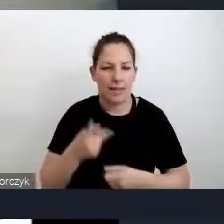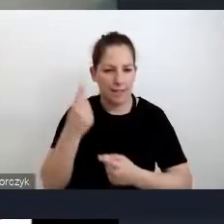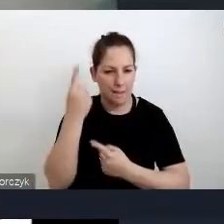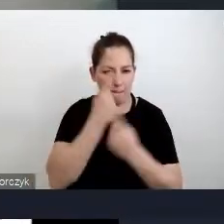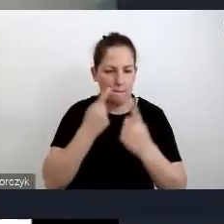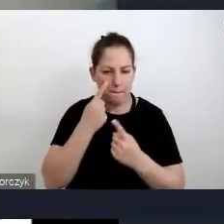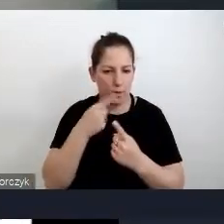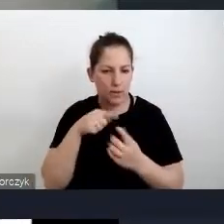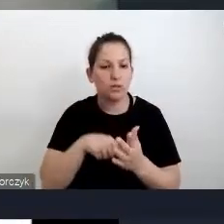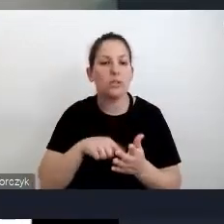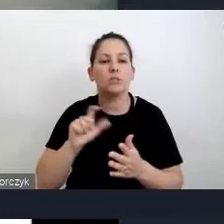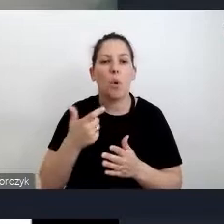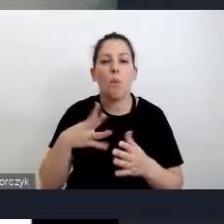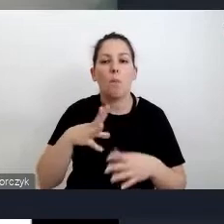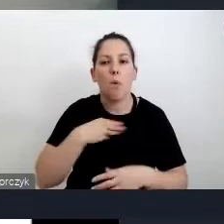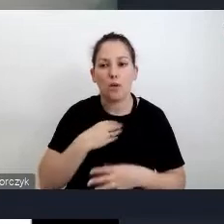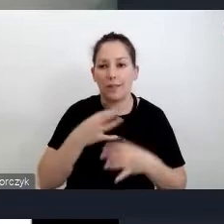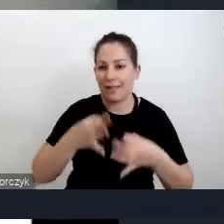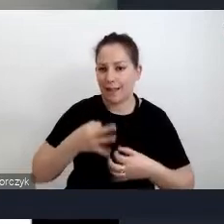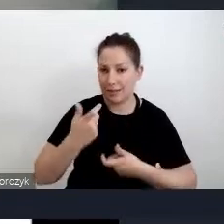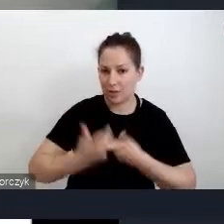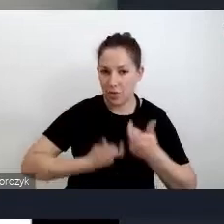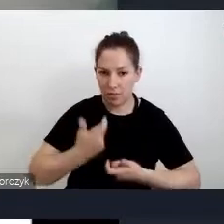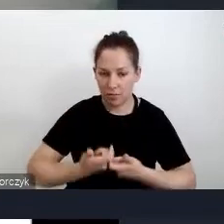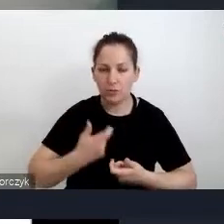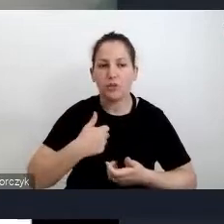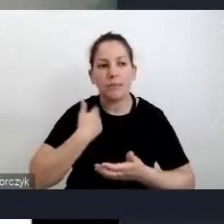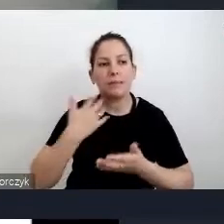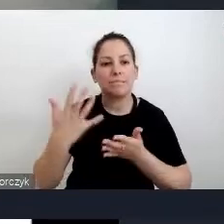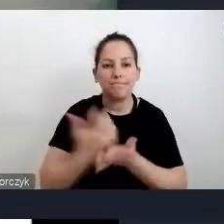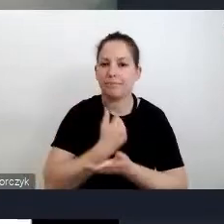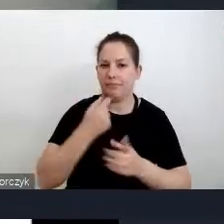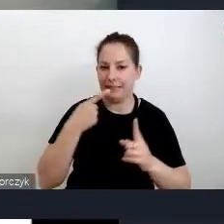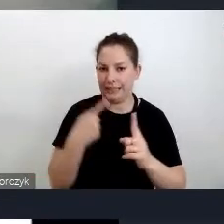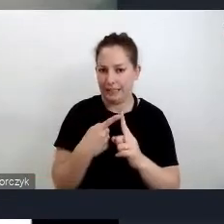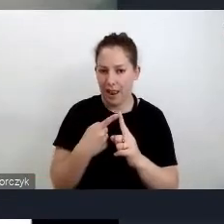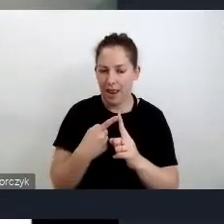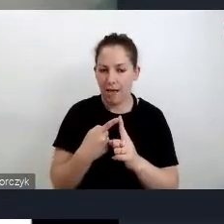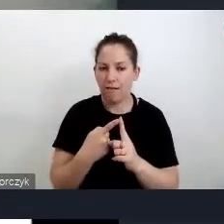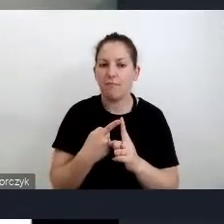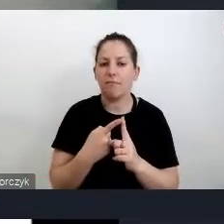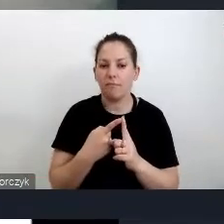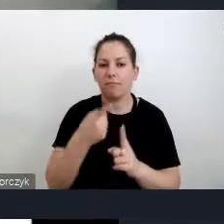co możemy teraz zrobić, aby osiągnąć cele, które sobie wyznaczyliśmy.